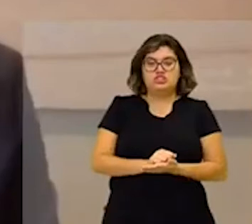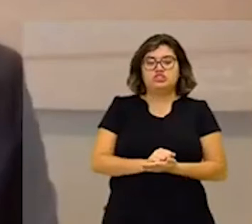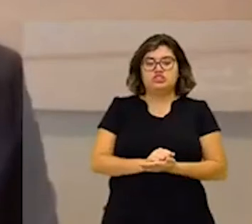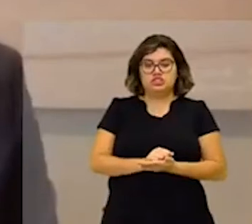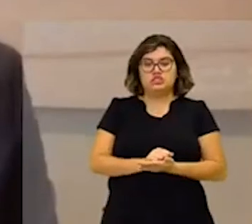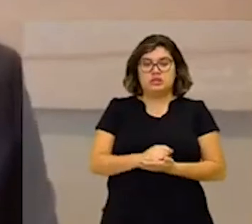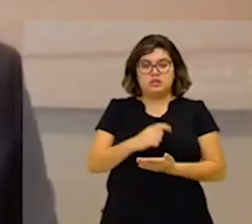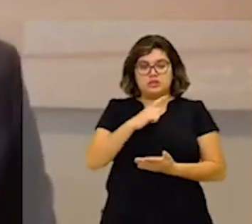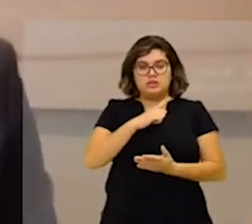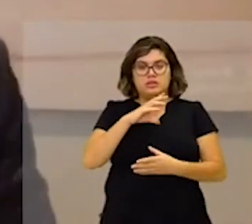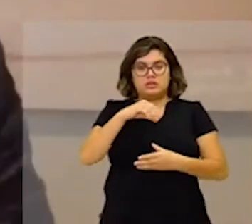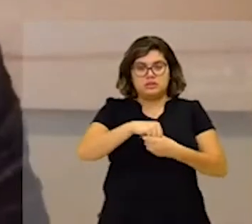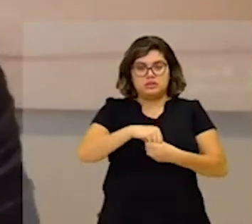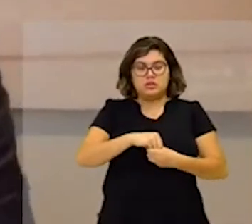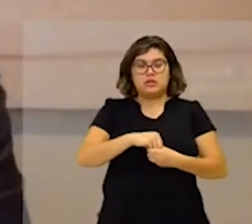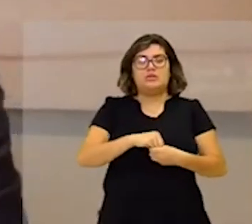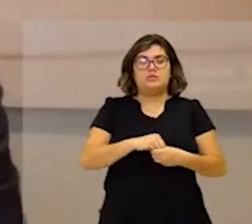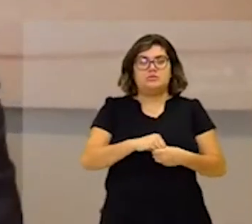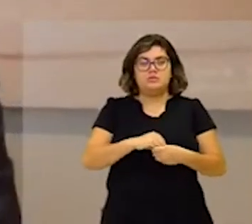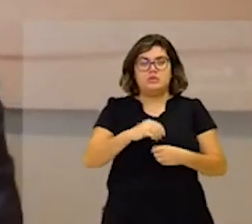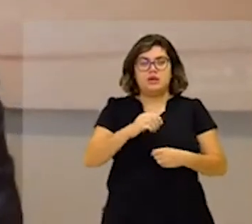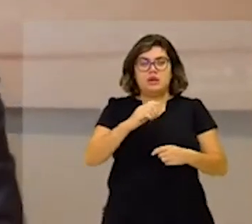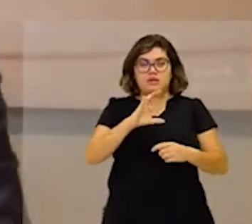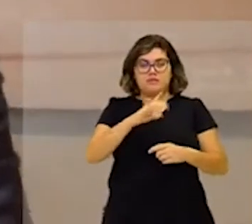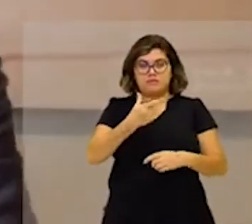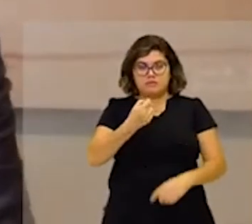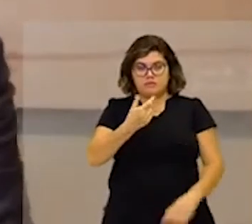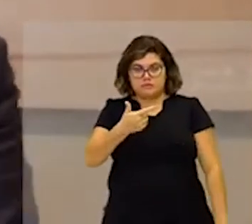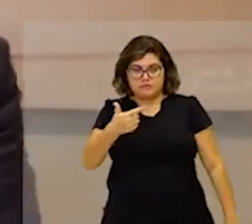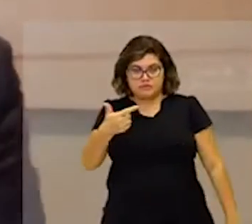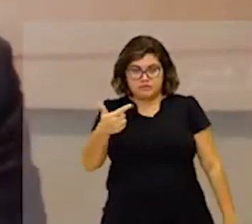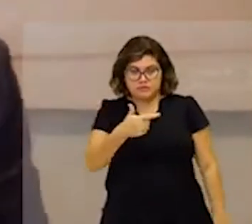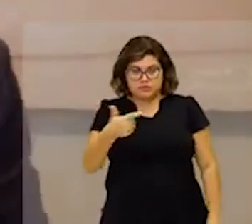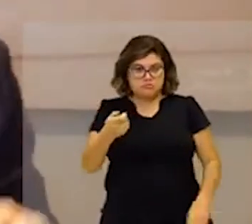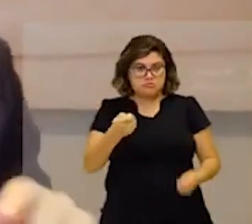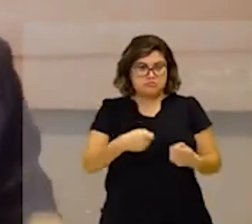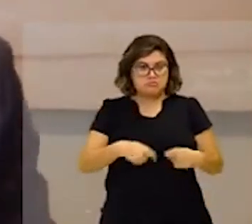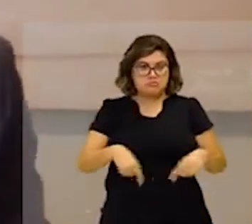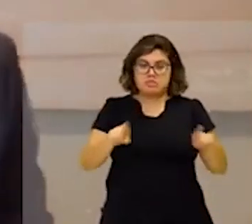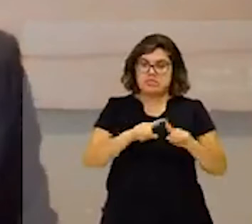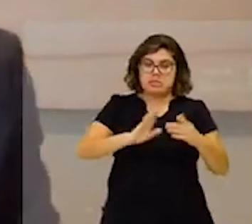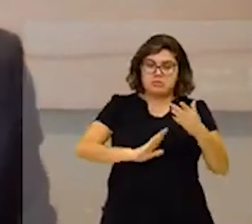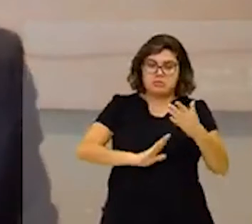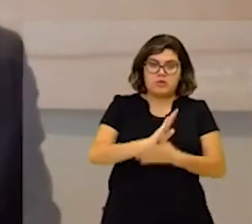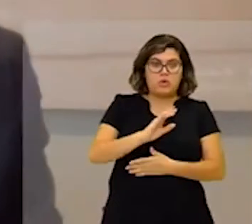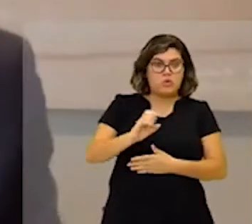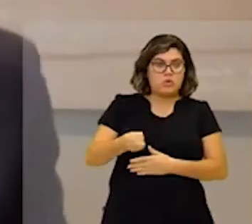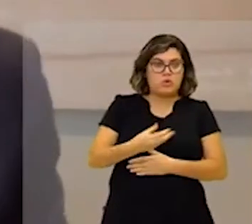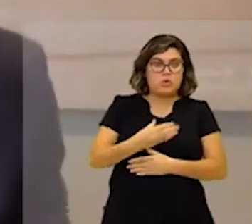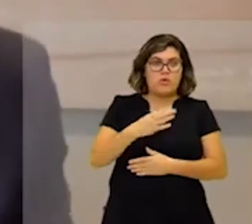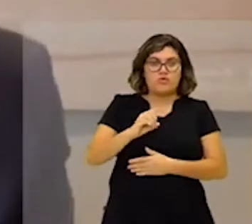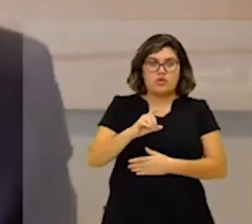as eleições de 22 sem ainda precisar da aprovação do novo código eleitoral porque a resolução 23 609